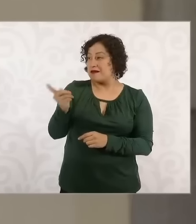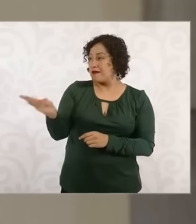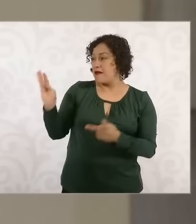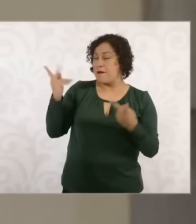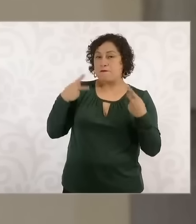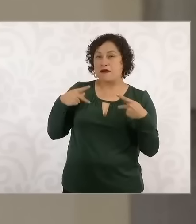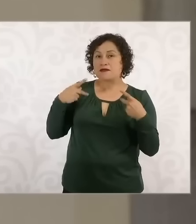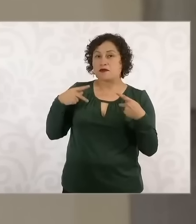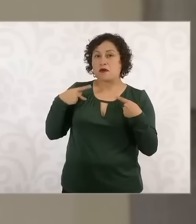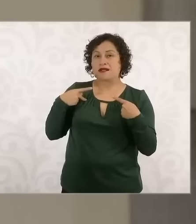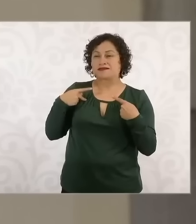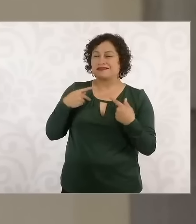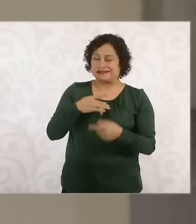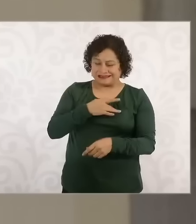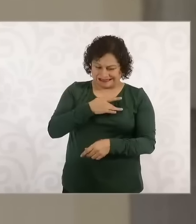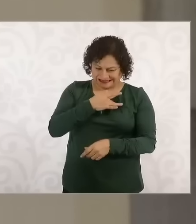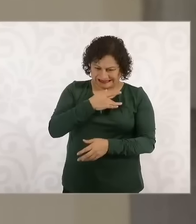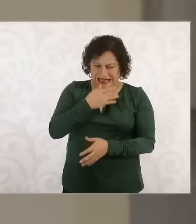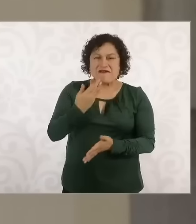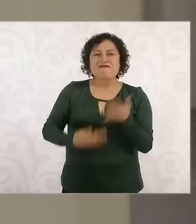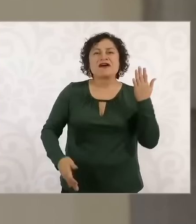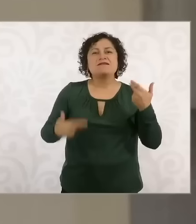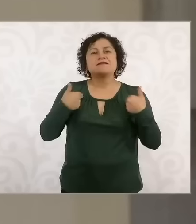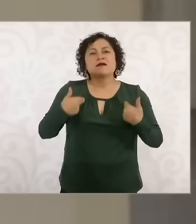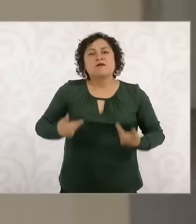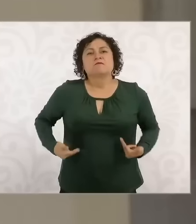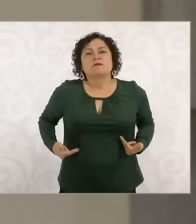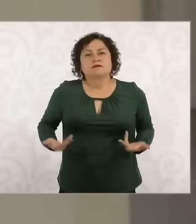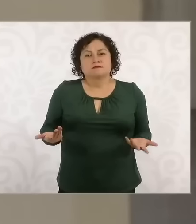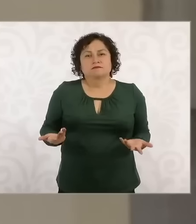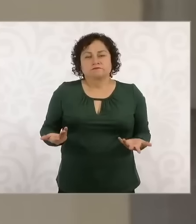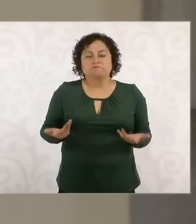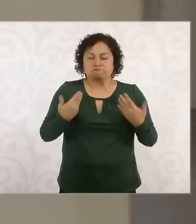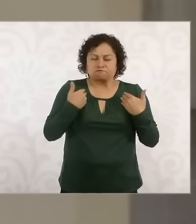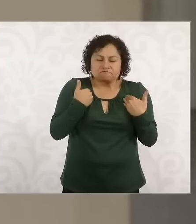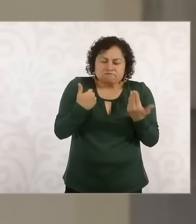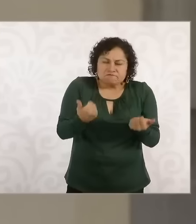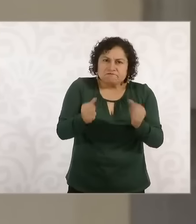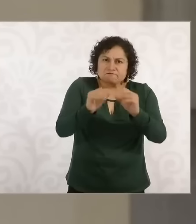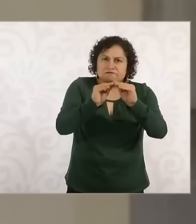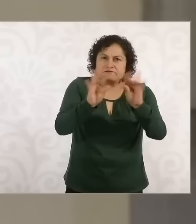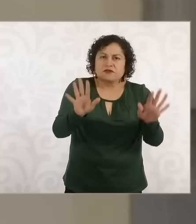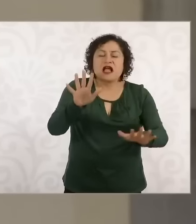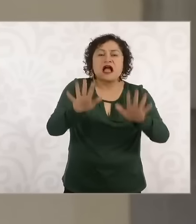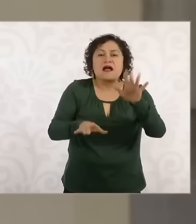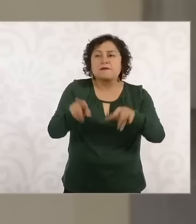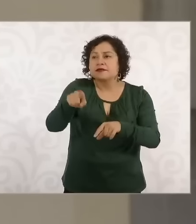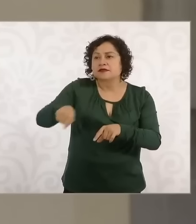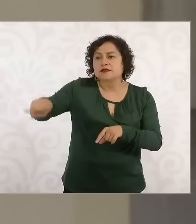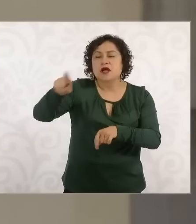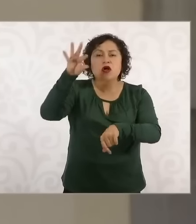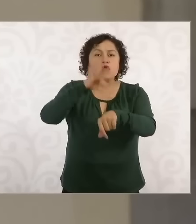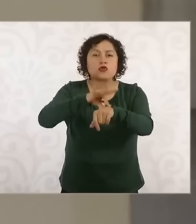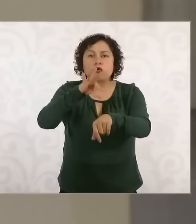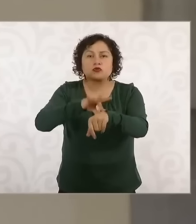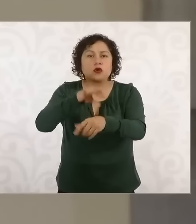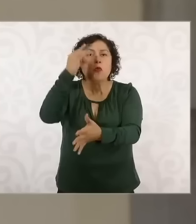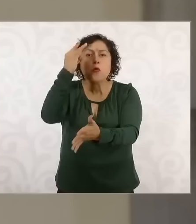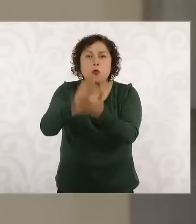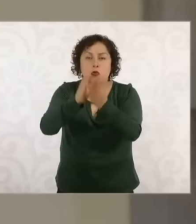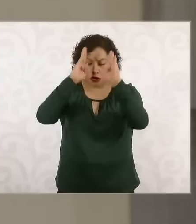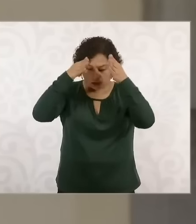entiendo que a veces solamente te van a leer el la radiografía o qué qué sé yo." dice, pero a veces